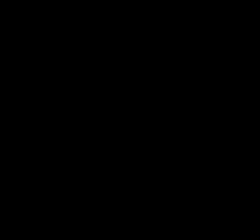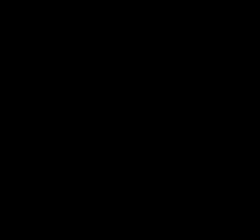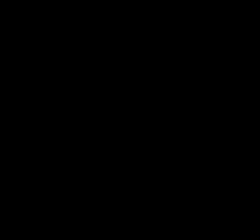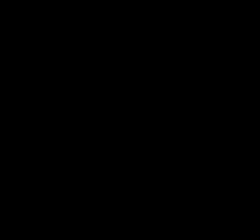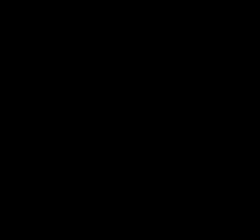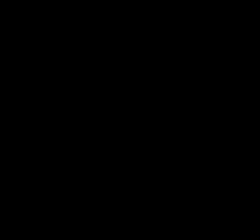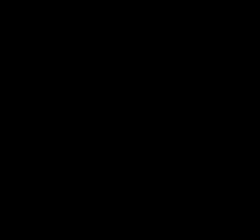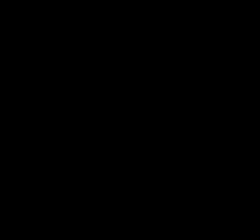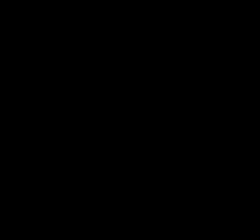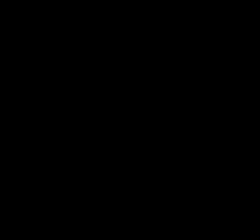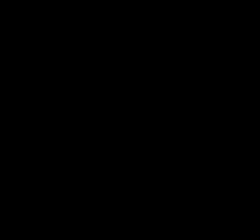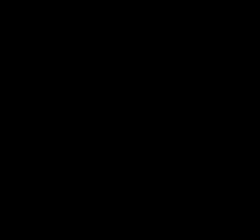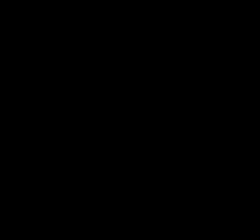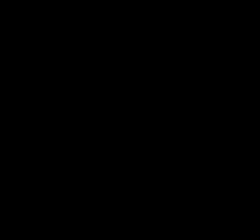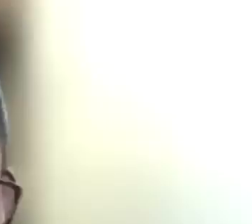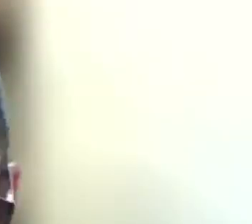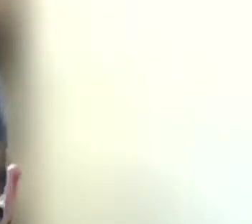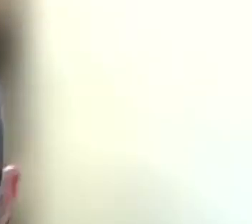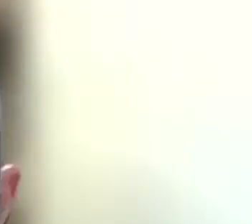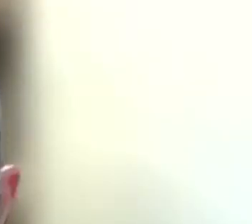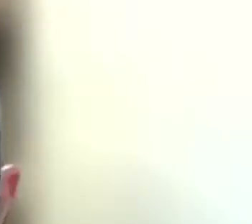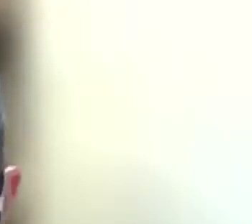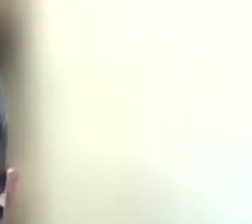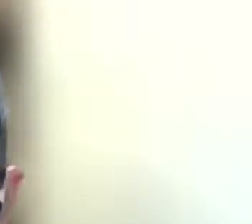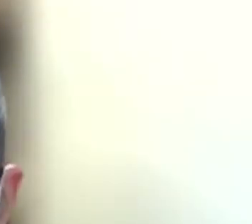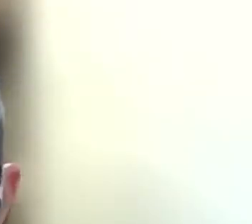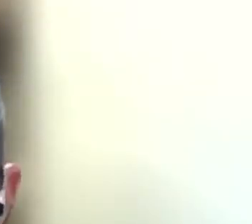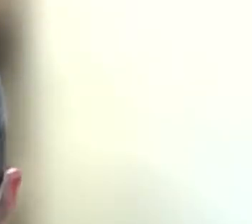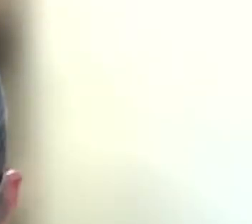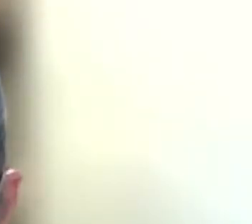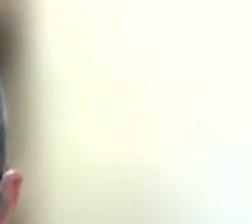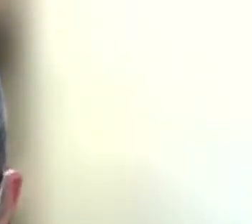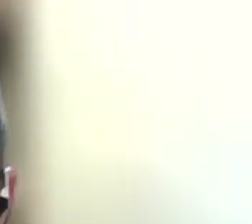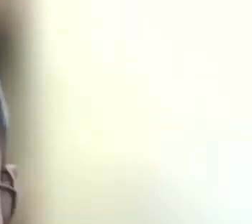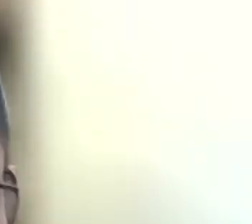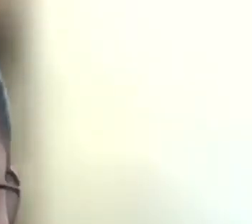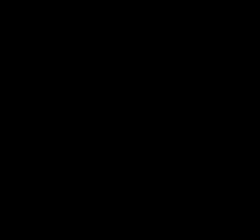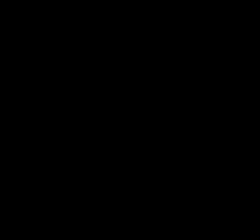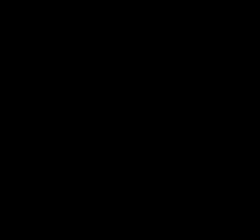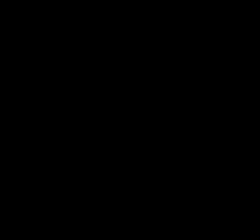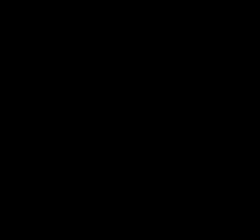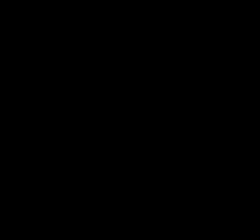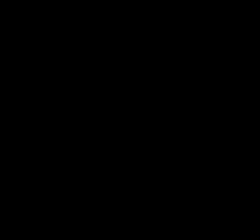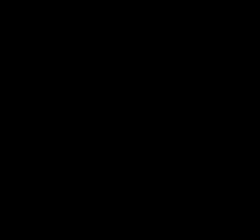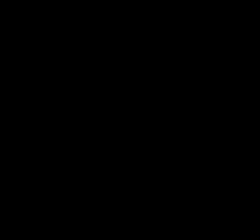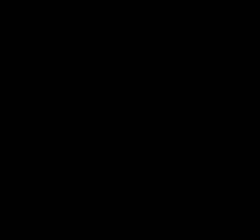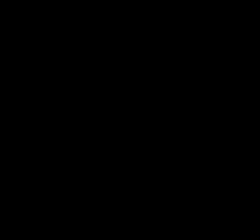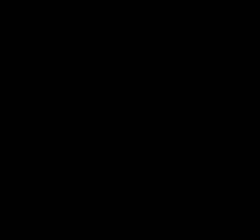De la El trato de justo va llegando